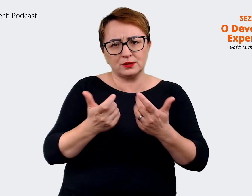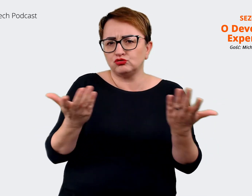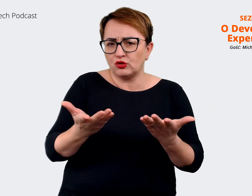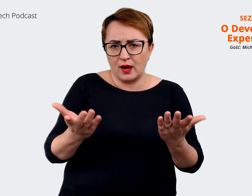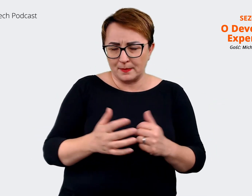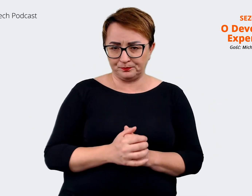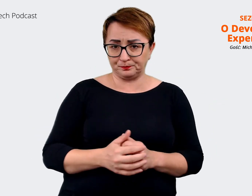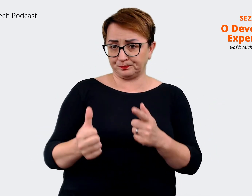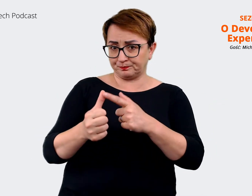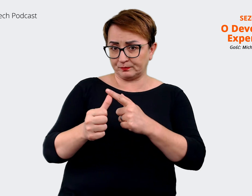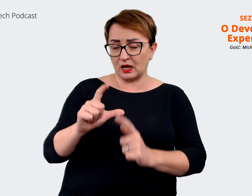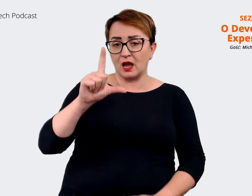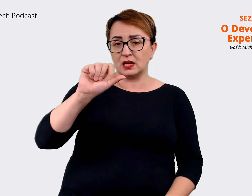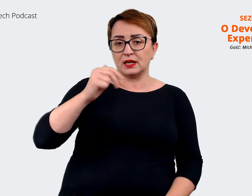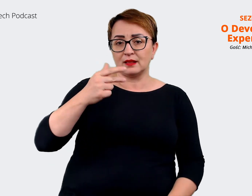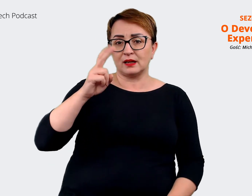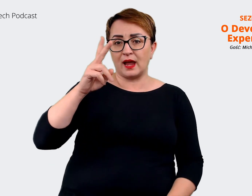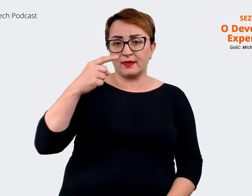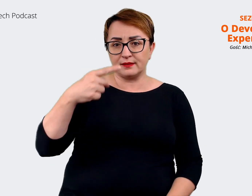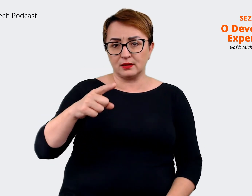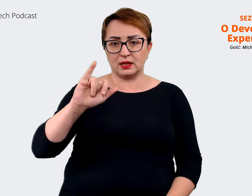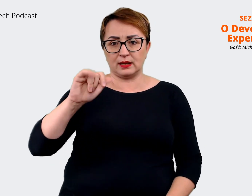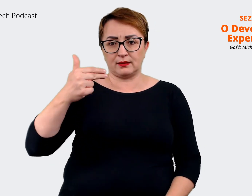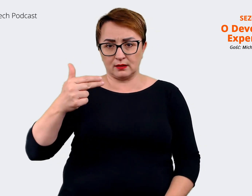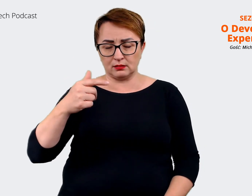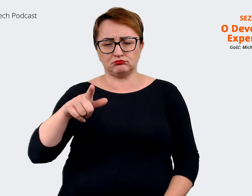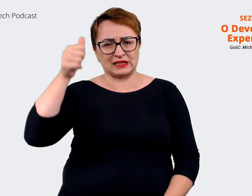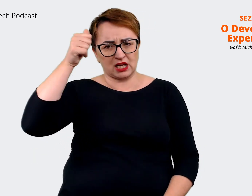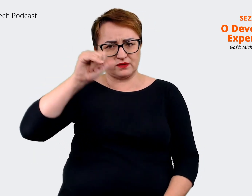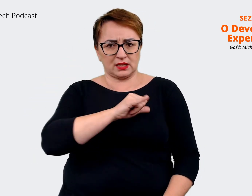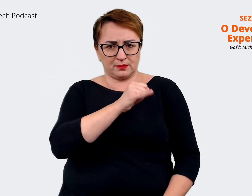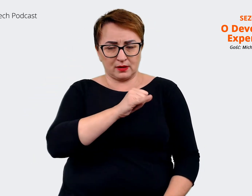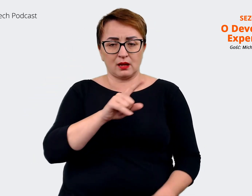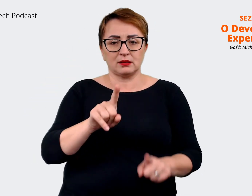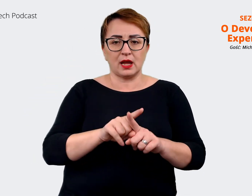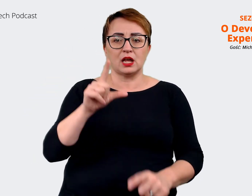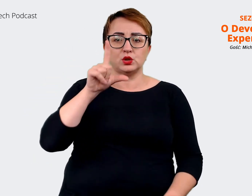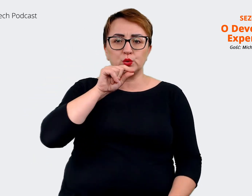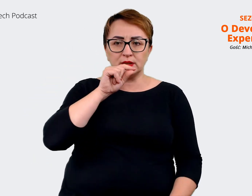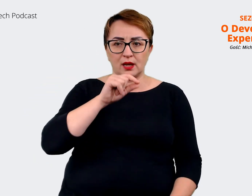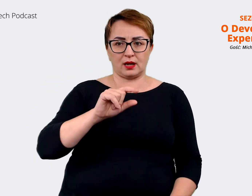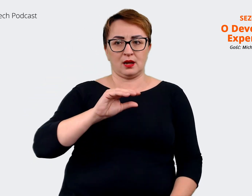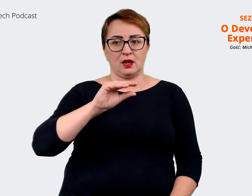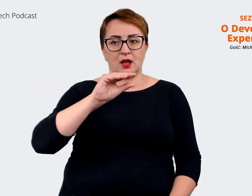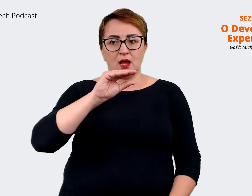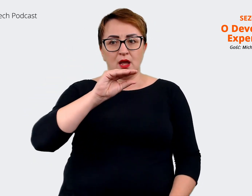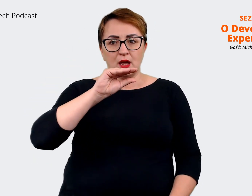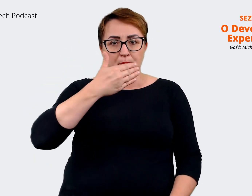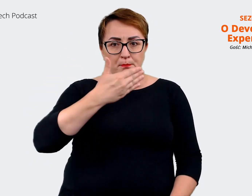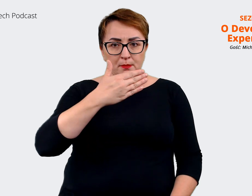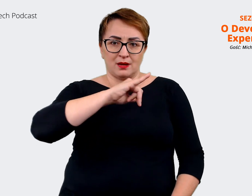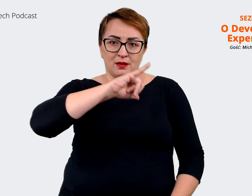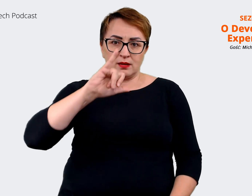po nazwisku, imieniu. Po drugie Twitter mjaniszew. Po trzecie myślę, że po prostu gdzieś tam ten